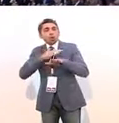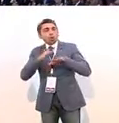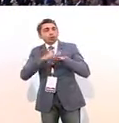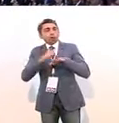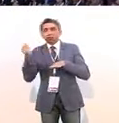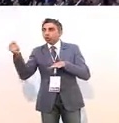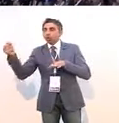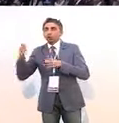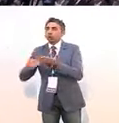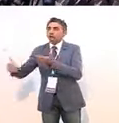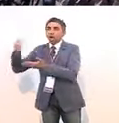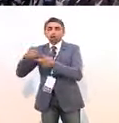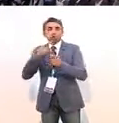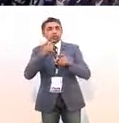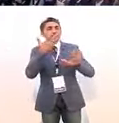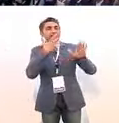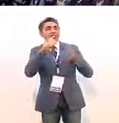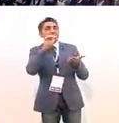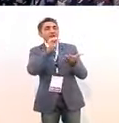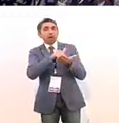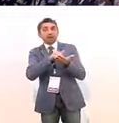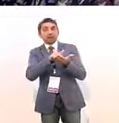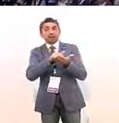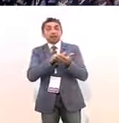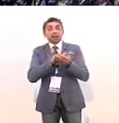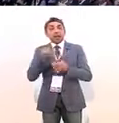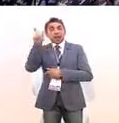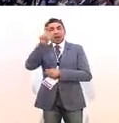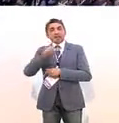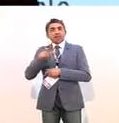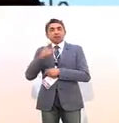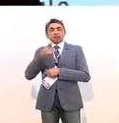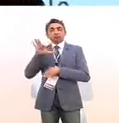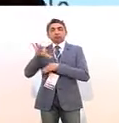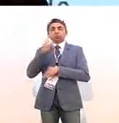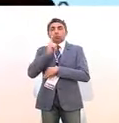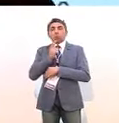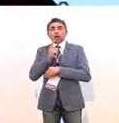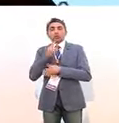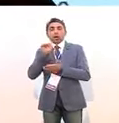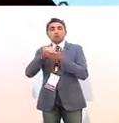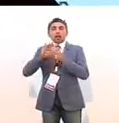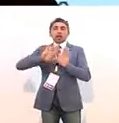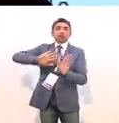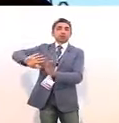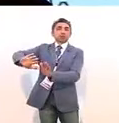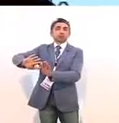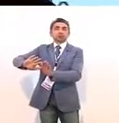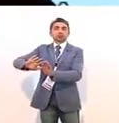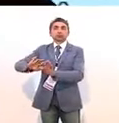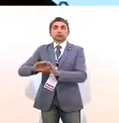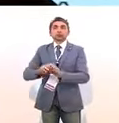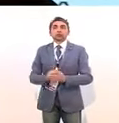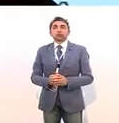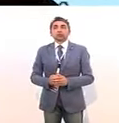l’Italia ha scelto di non mettere bocca sulla gestione delle banche. Non solo. Ha